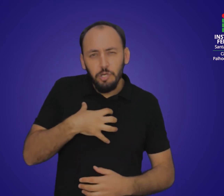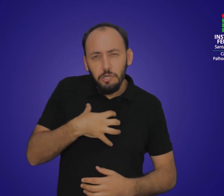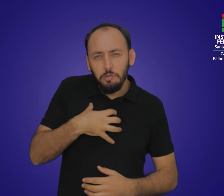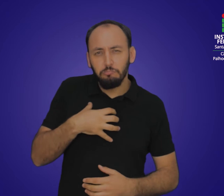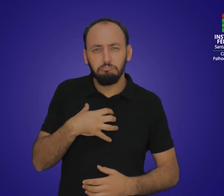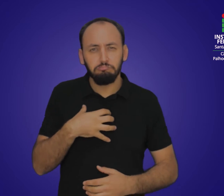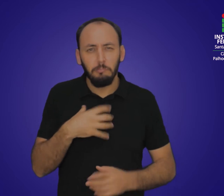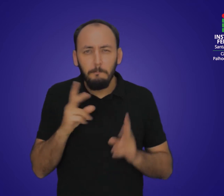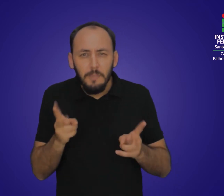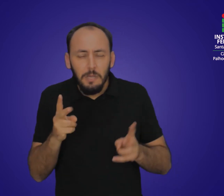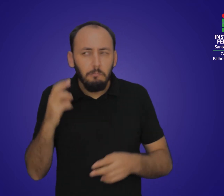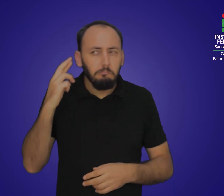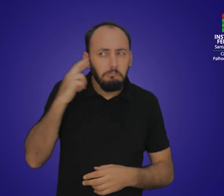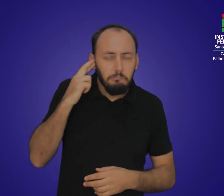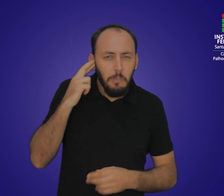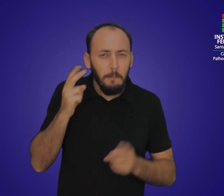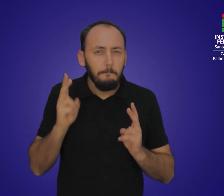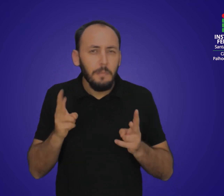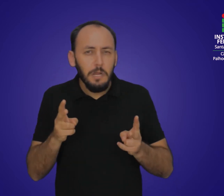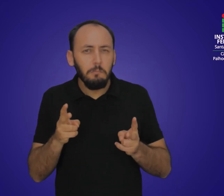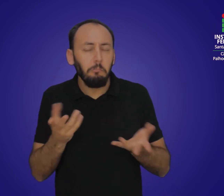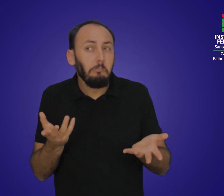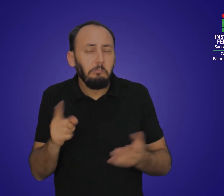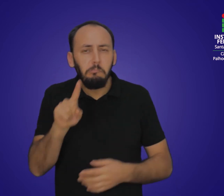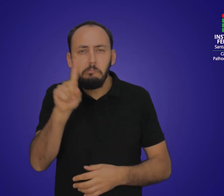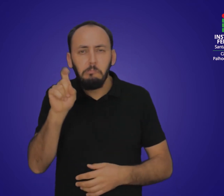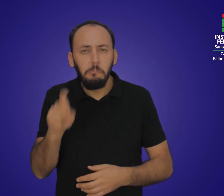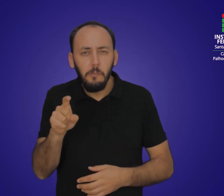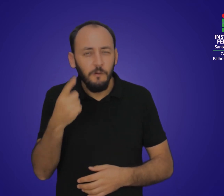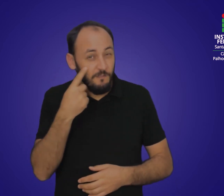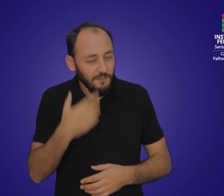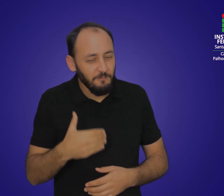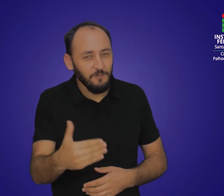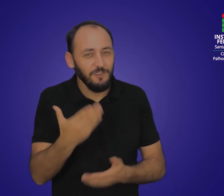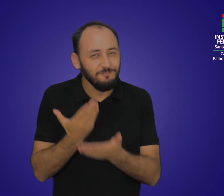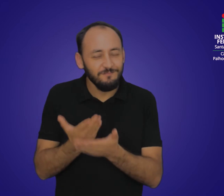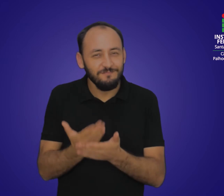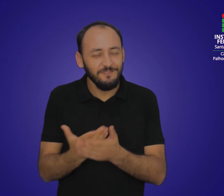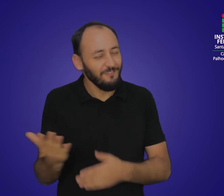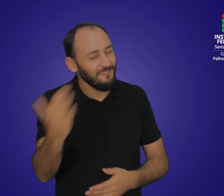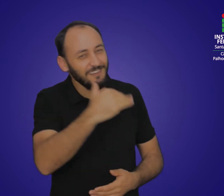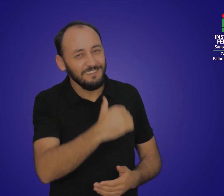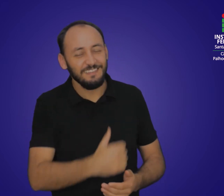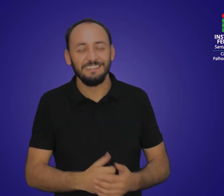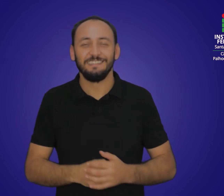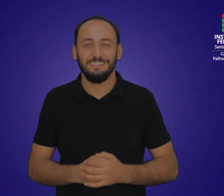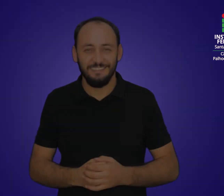O que você acha? Que tal iniciarmos os estudos, vamos lá?